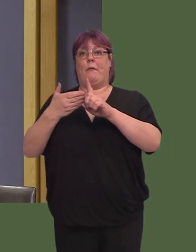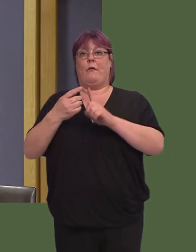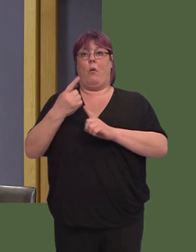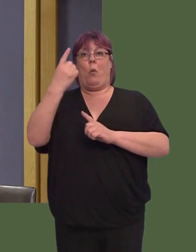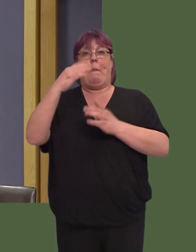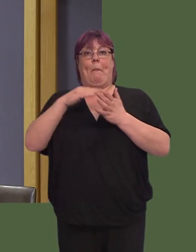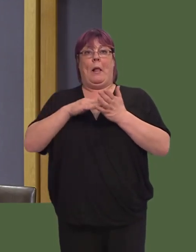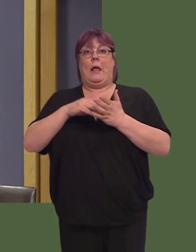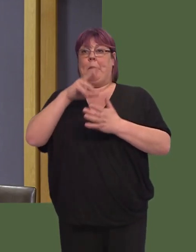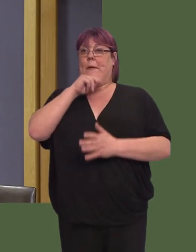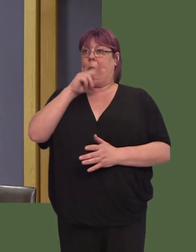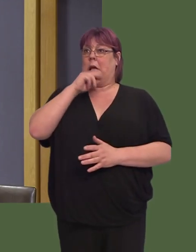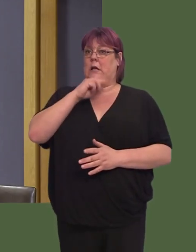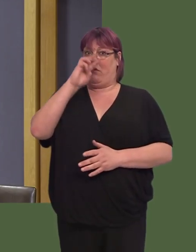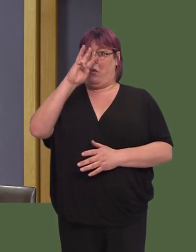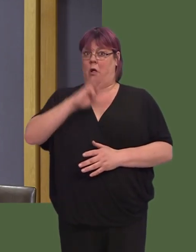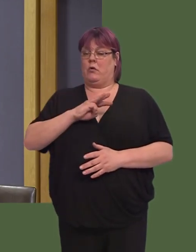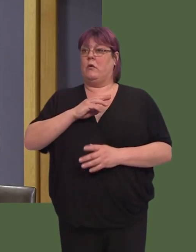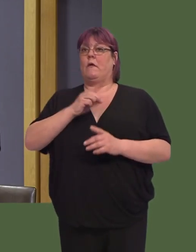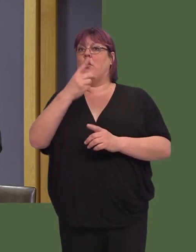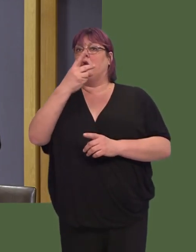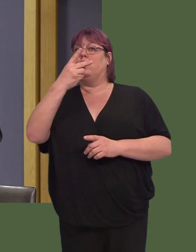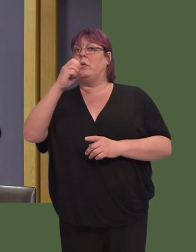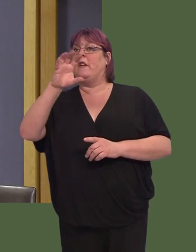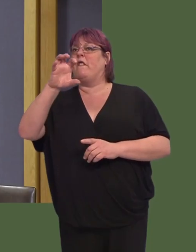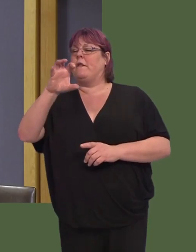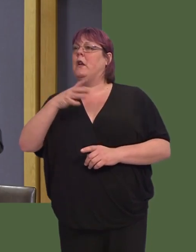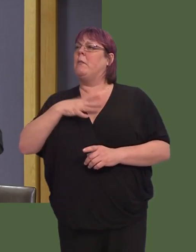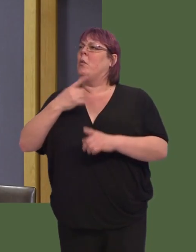maeír Llywodraeth yn ei ddatblygu nawr wrth gwrs, aír rÙl allweddol sydd gan hwnnw i